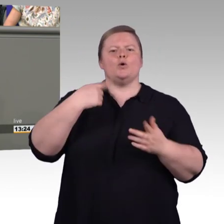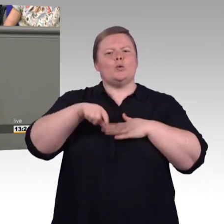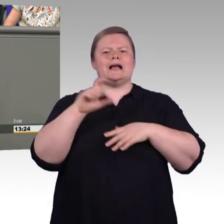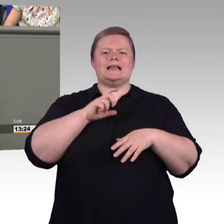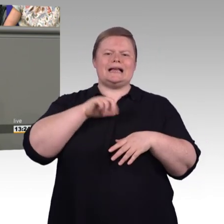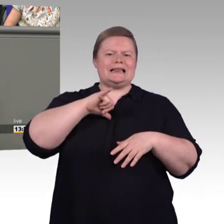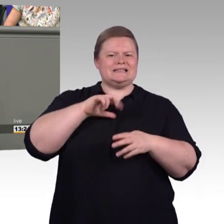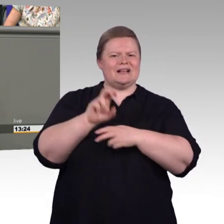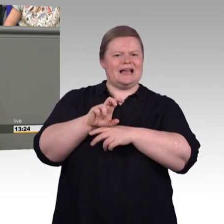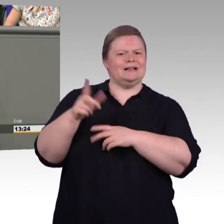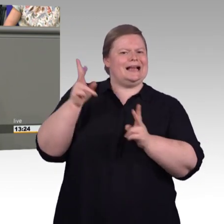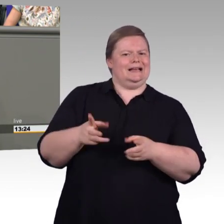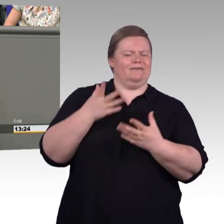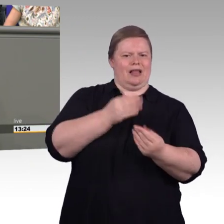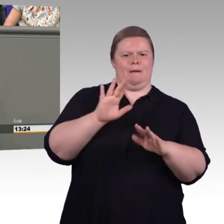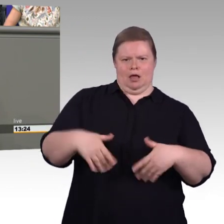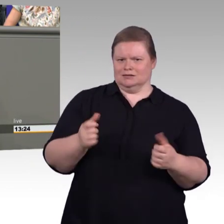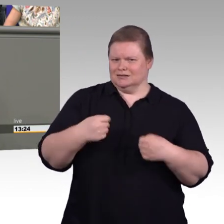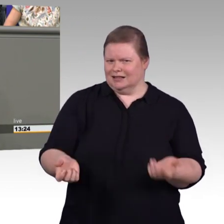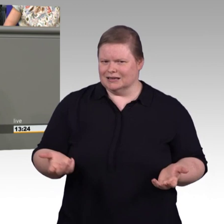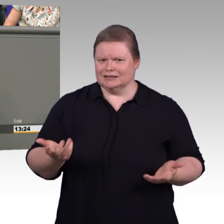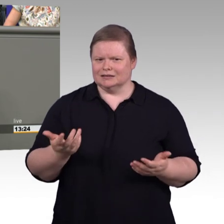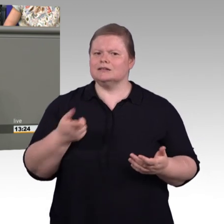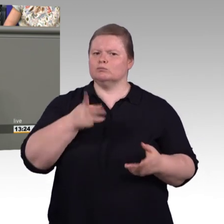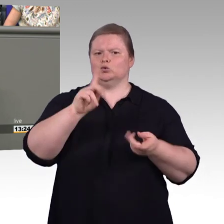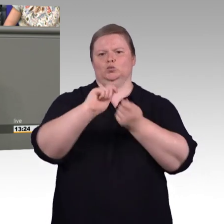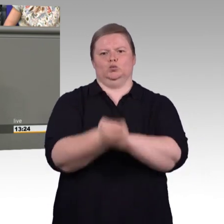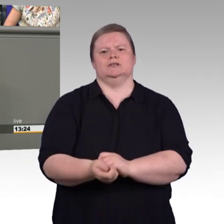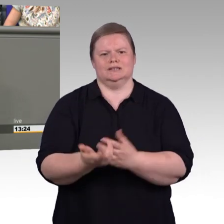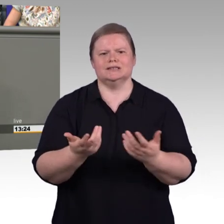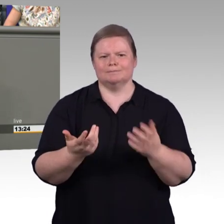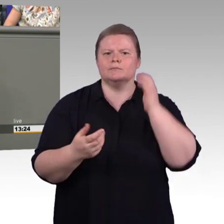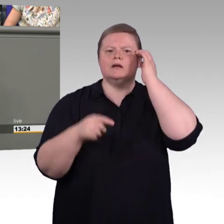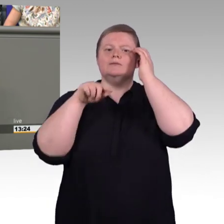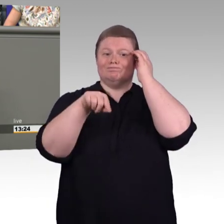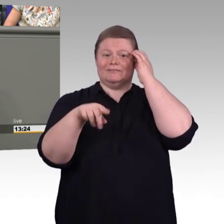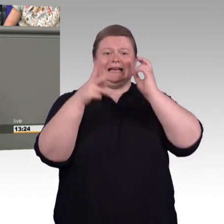genug berücksichtigt. Ein Teil dieser Diskussion hierzu hat die Friedrich-Ebert-Stiftung